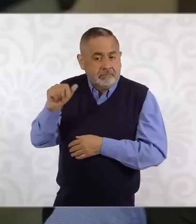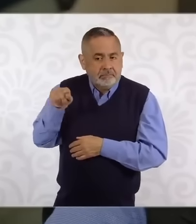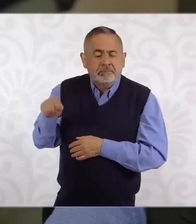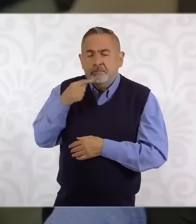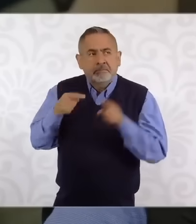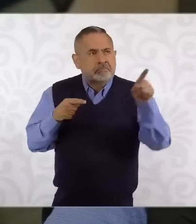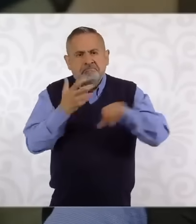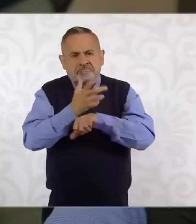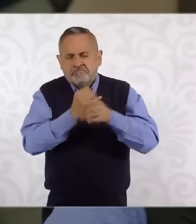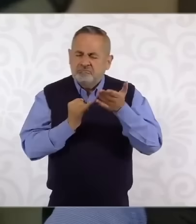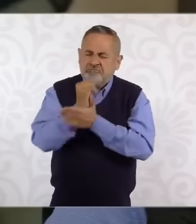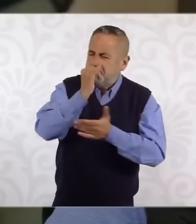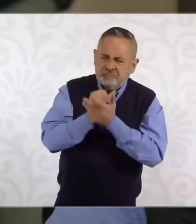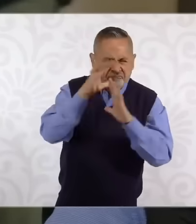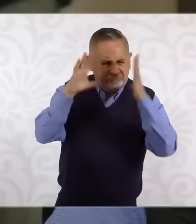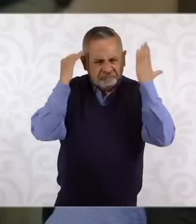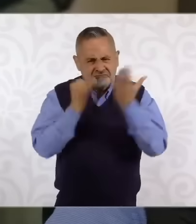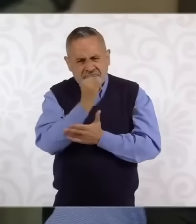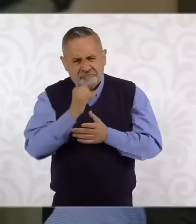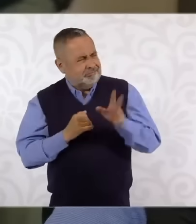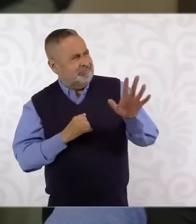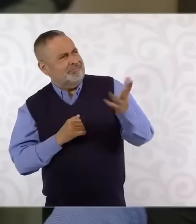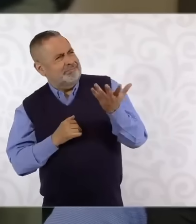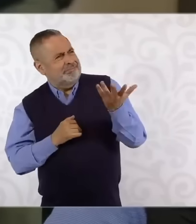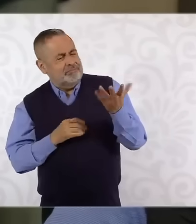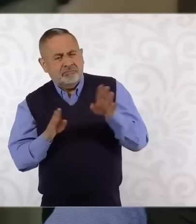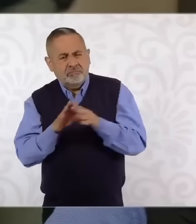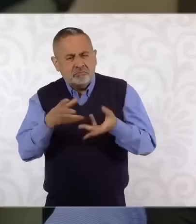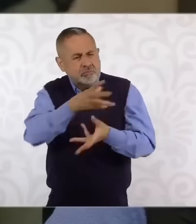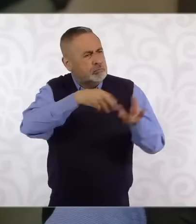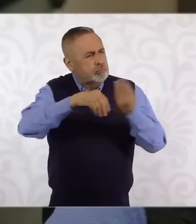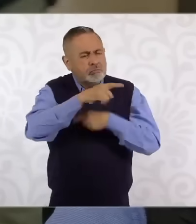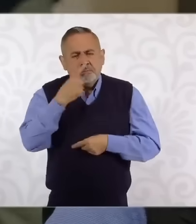tomado decisiones arbitrarias, está el caso de la cuota compensatoria del jitomate,